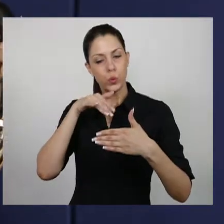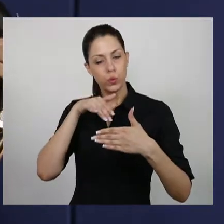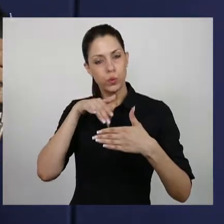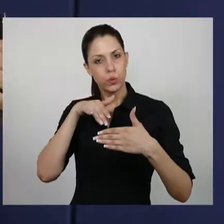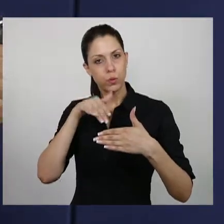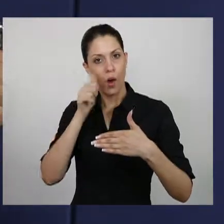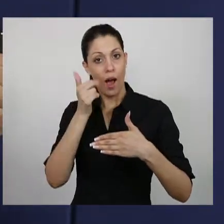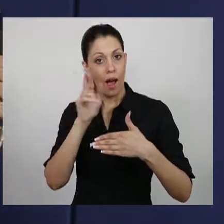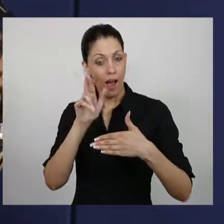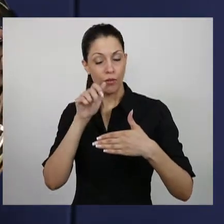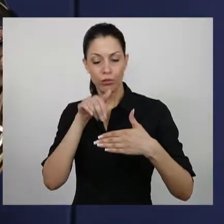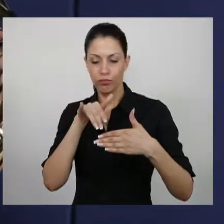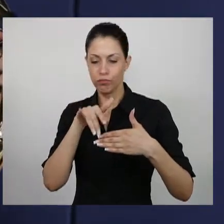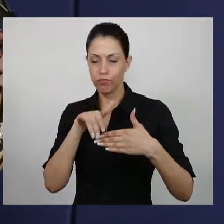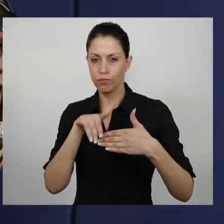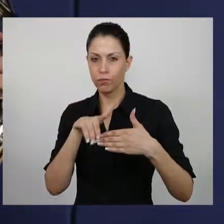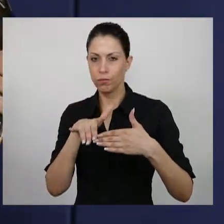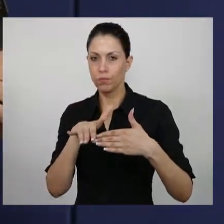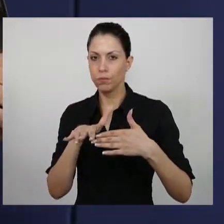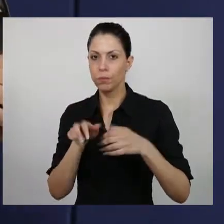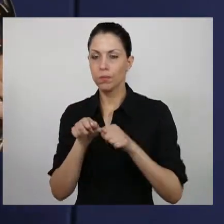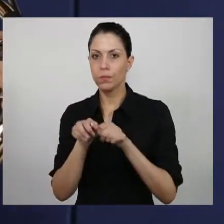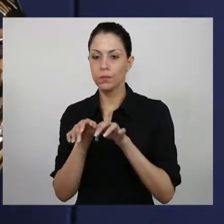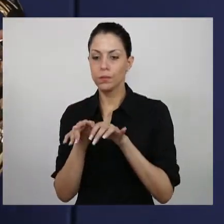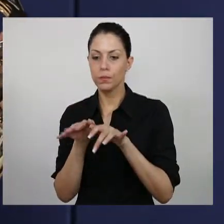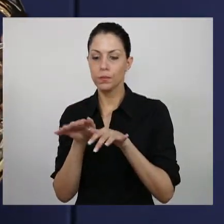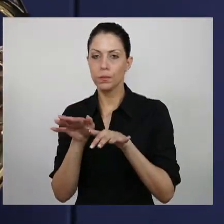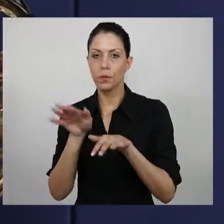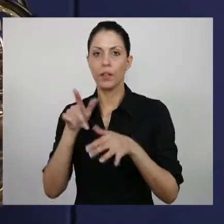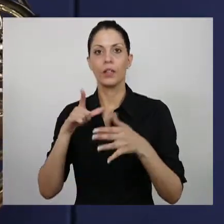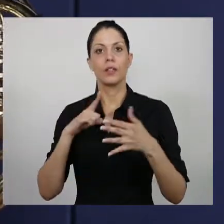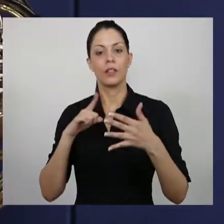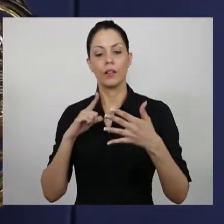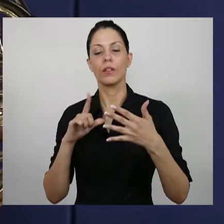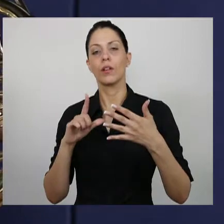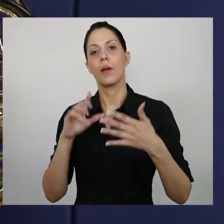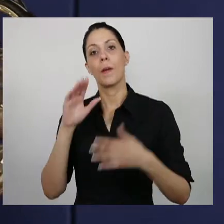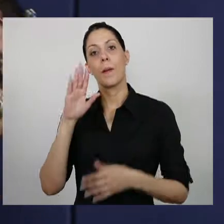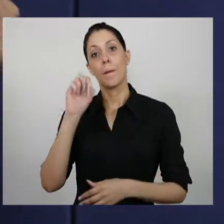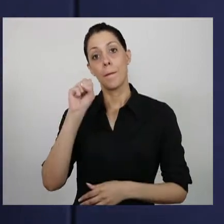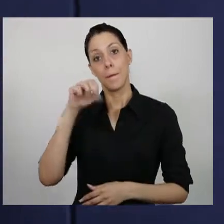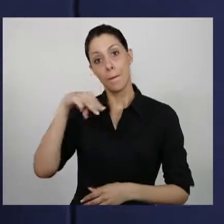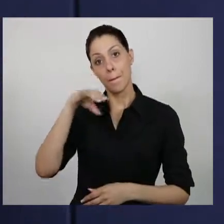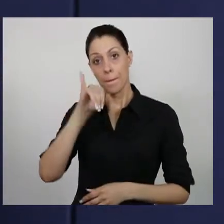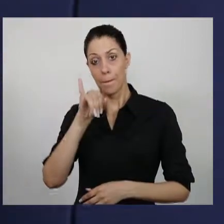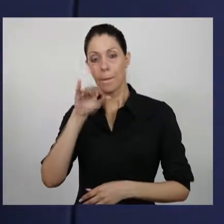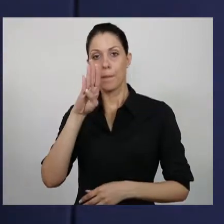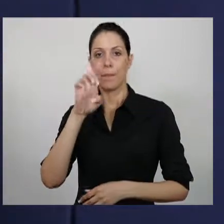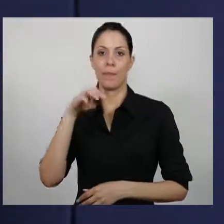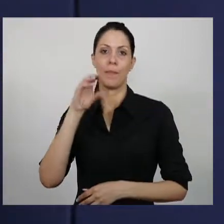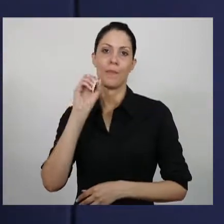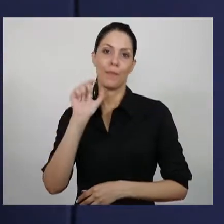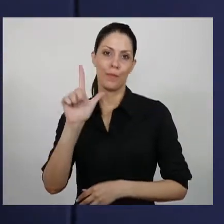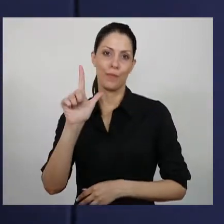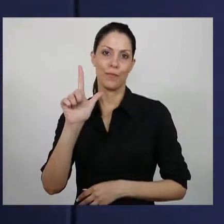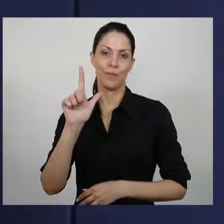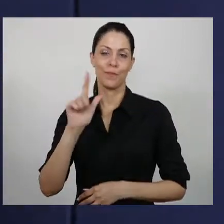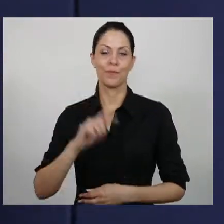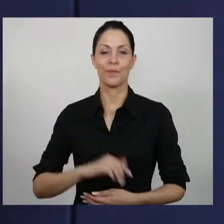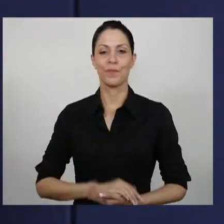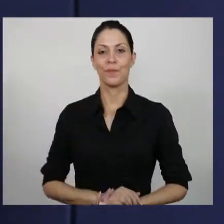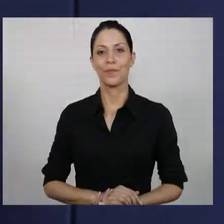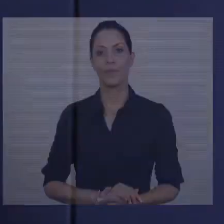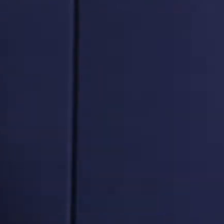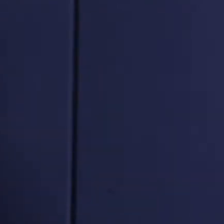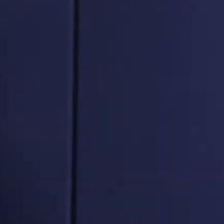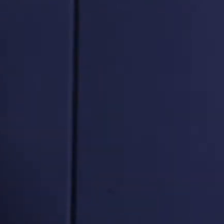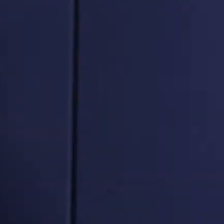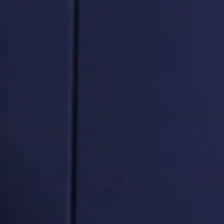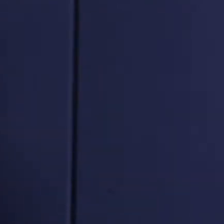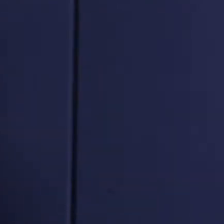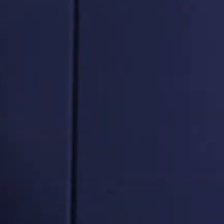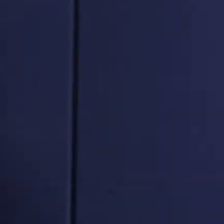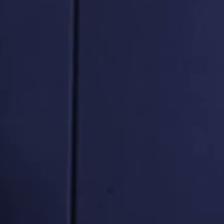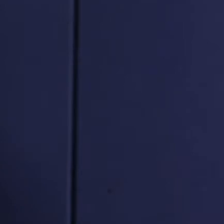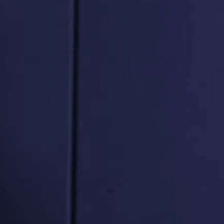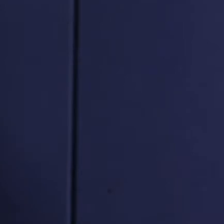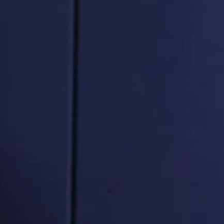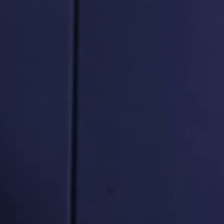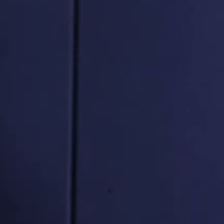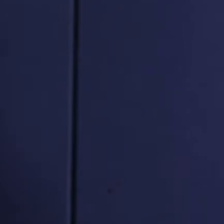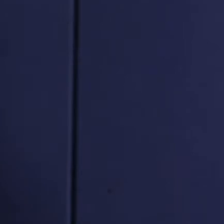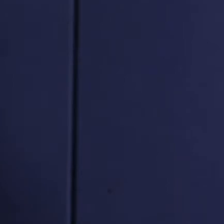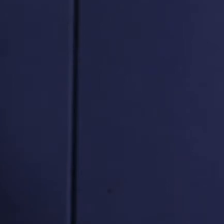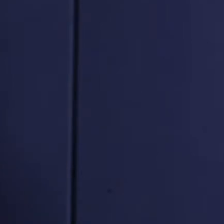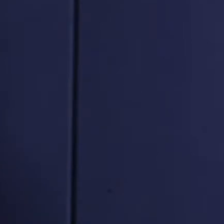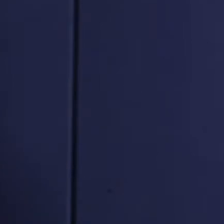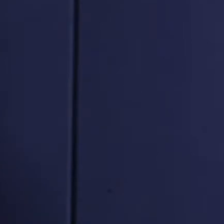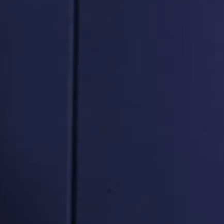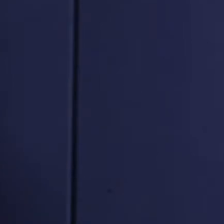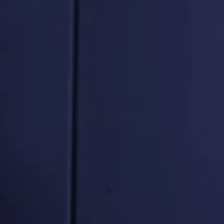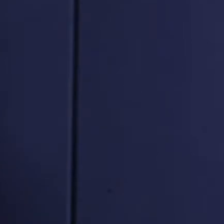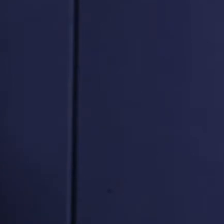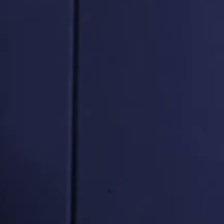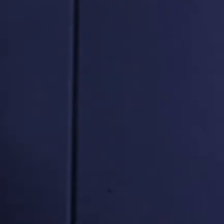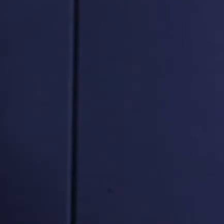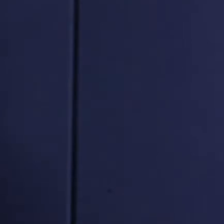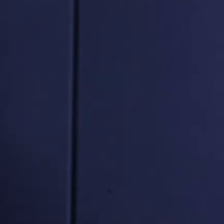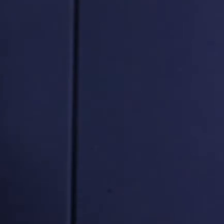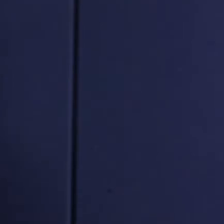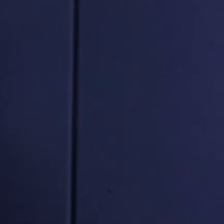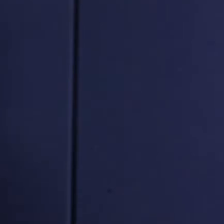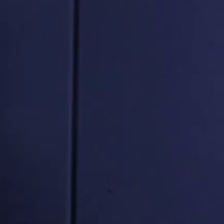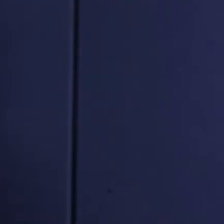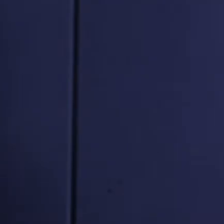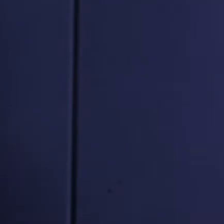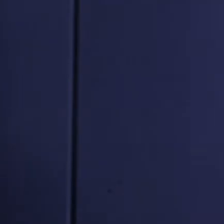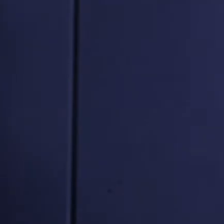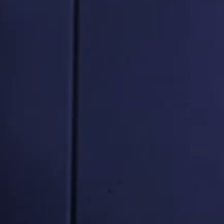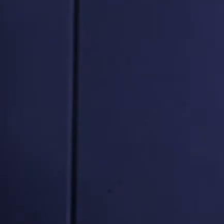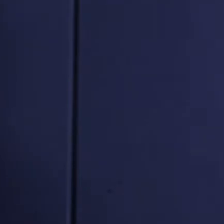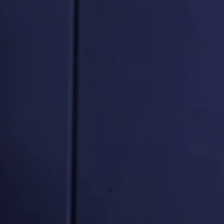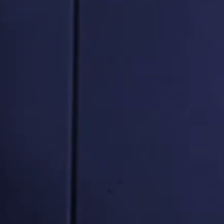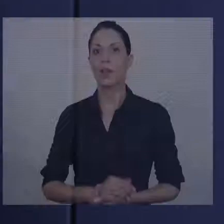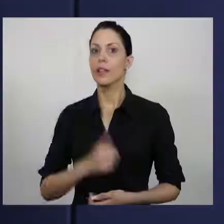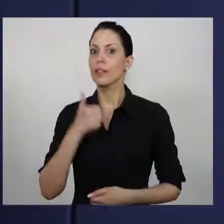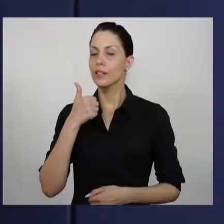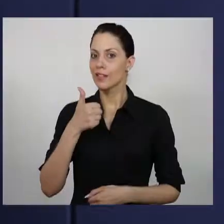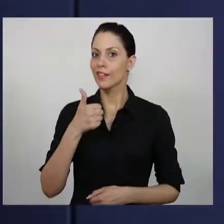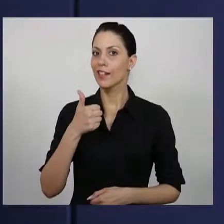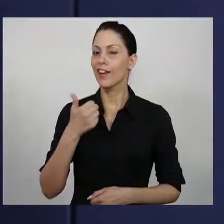eu já teria a série harmônica em Fá, meio tom abaixo de MiBemol (demonstração), pô,